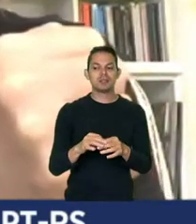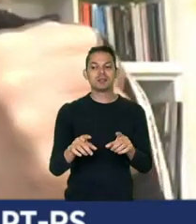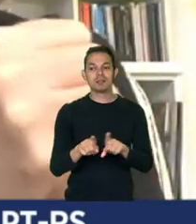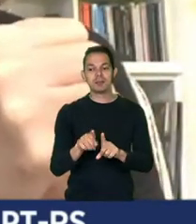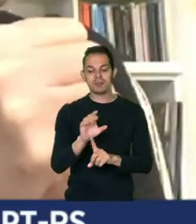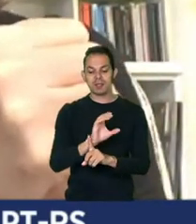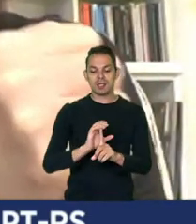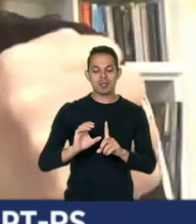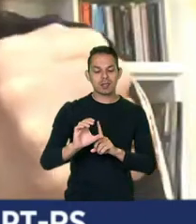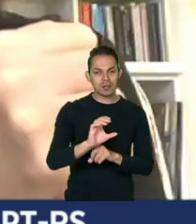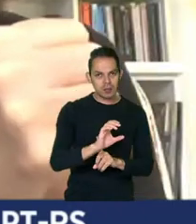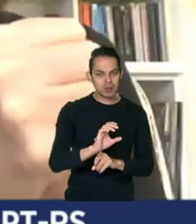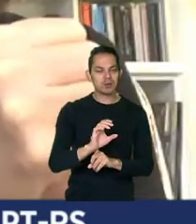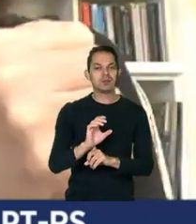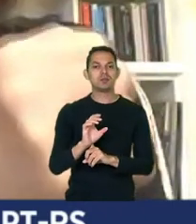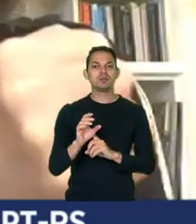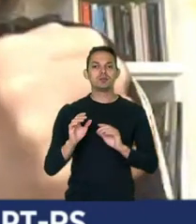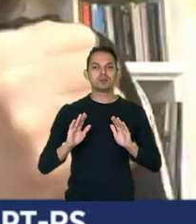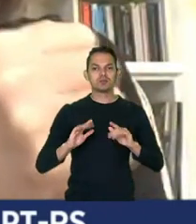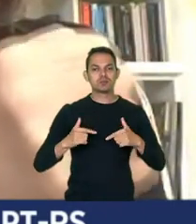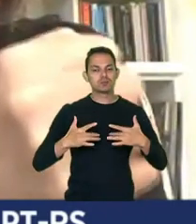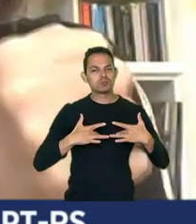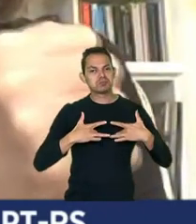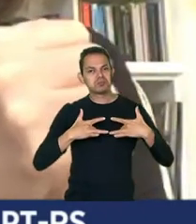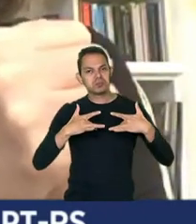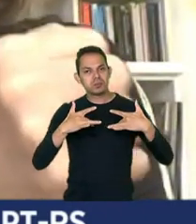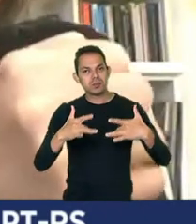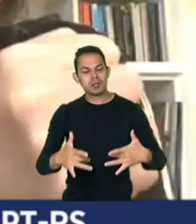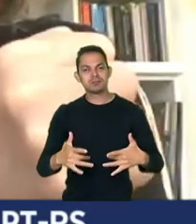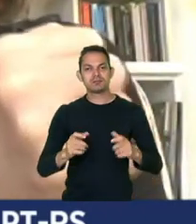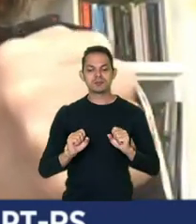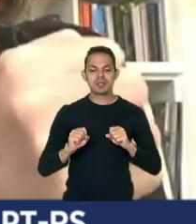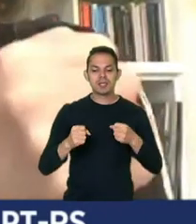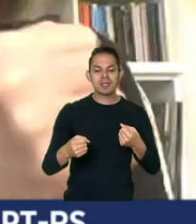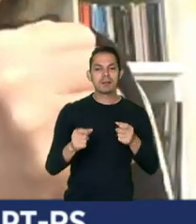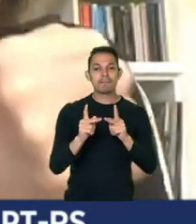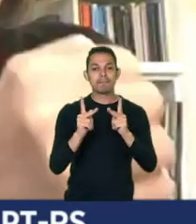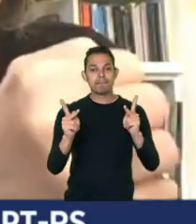NESSE ATUAL MOMENTO, COLOCAR-SE SIM COMO A COMUNIDADE DAS NAÇÕES, COLOCAR-SE É DISPOSIÇÃO DA